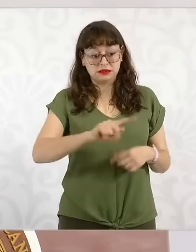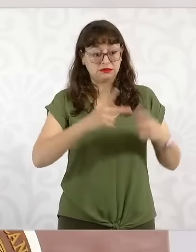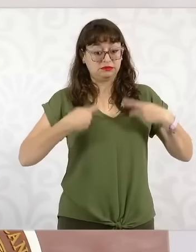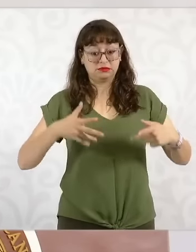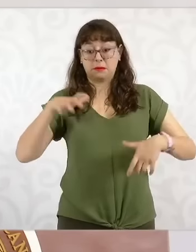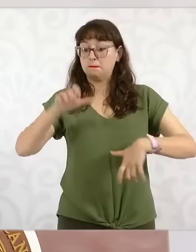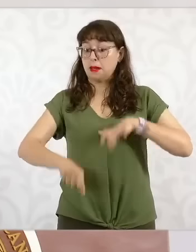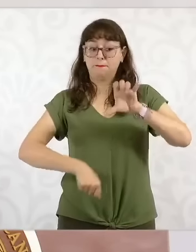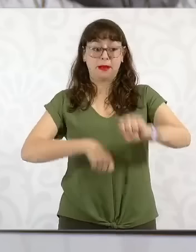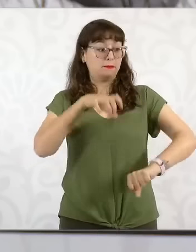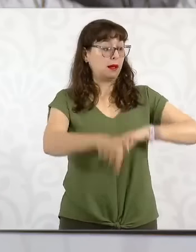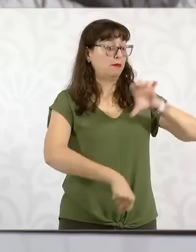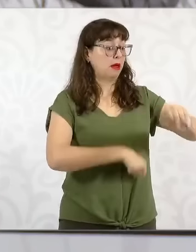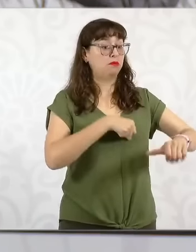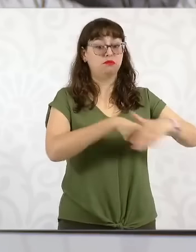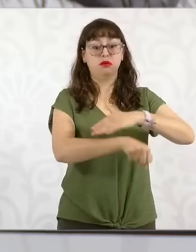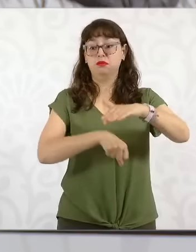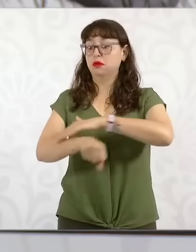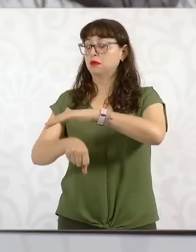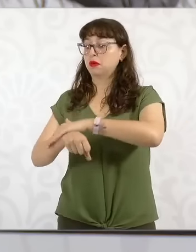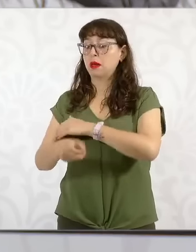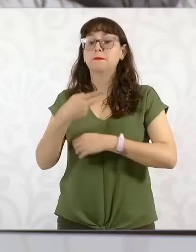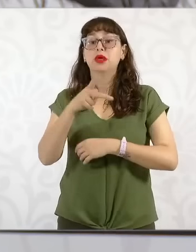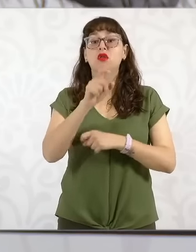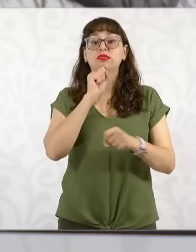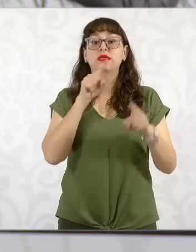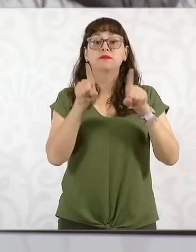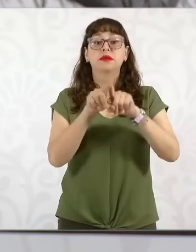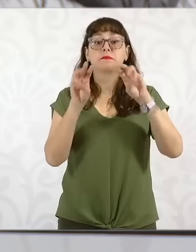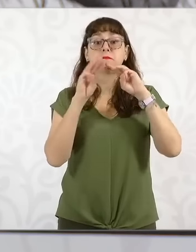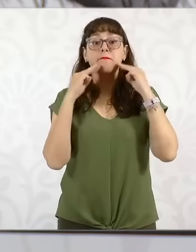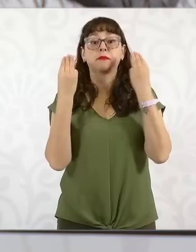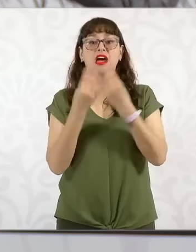sino del desmantelamiento progresivo de una estructura criminal que durante años ha generado